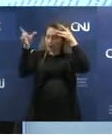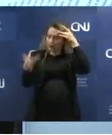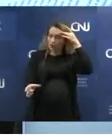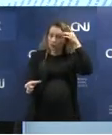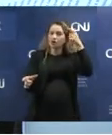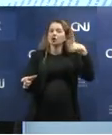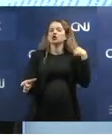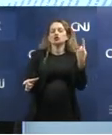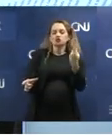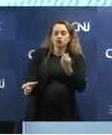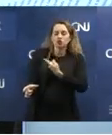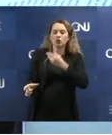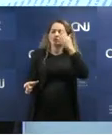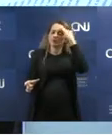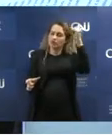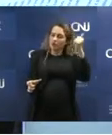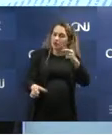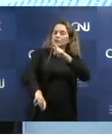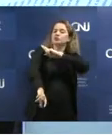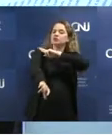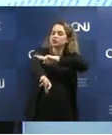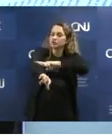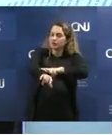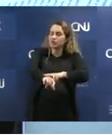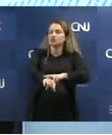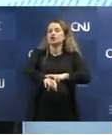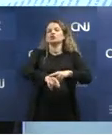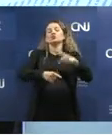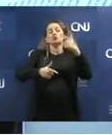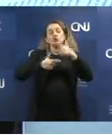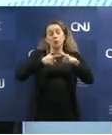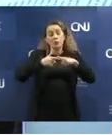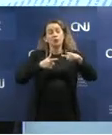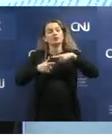nós sabemos das vicissitudes e respeitamos